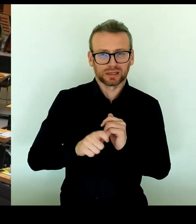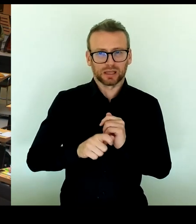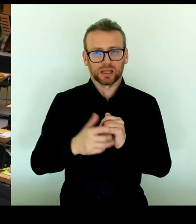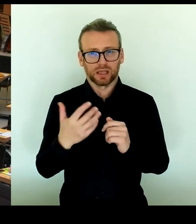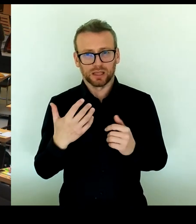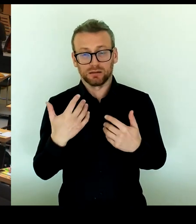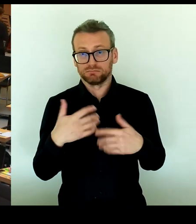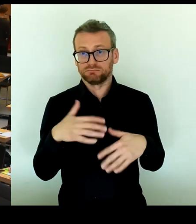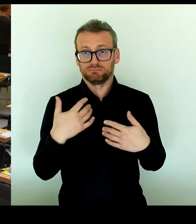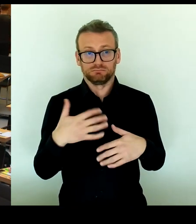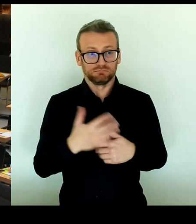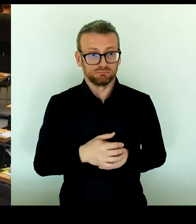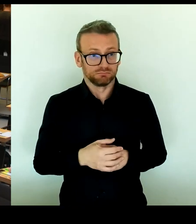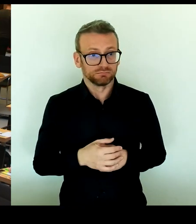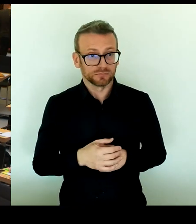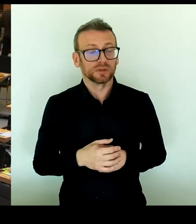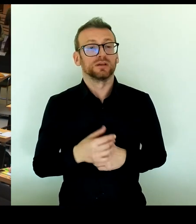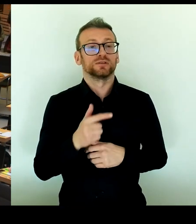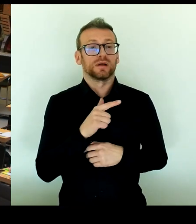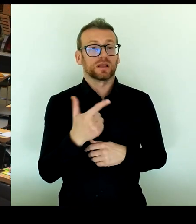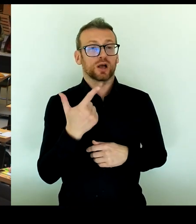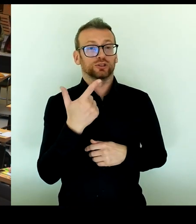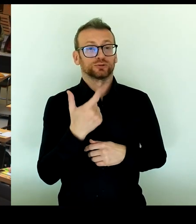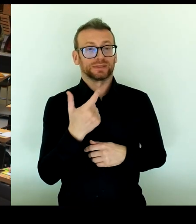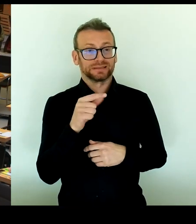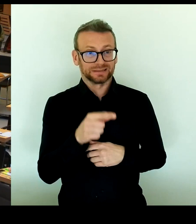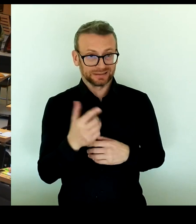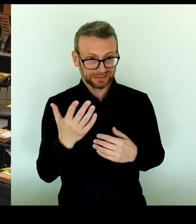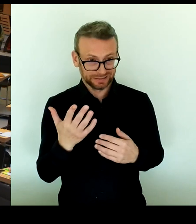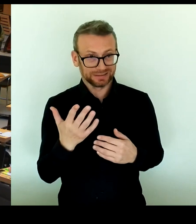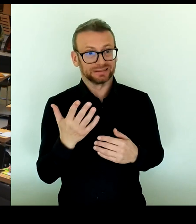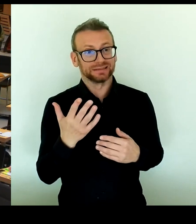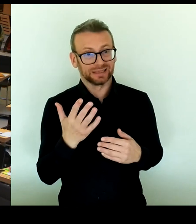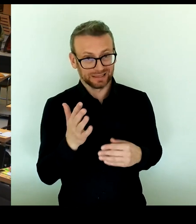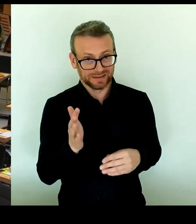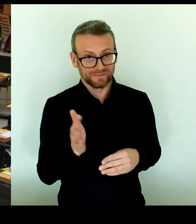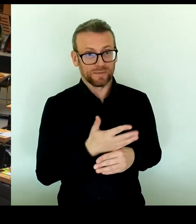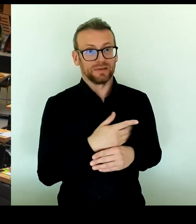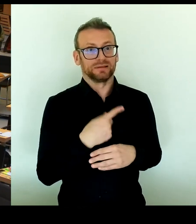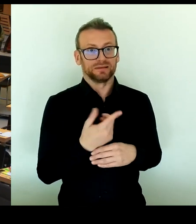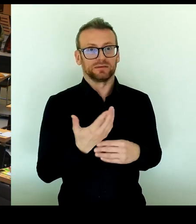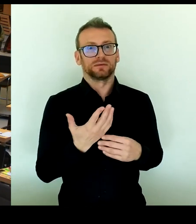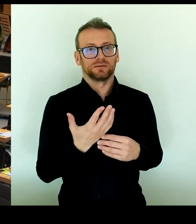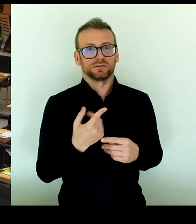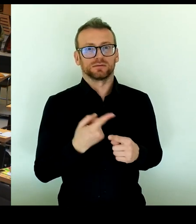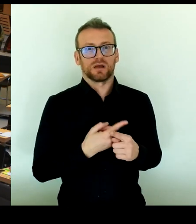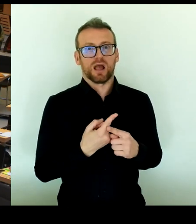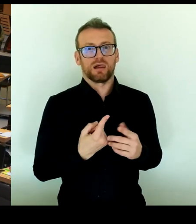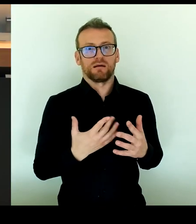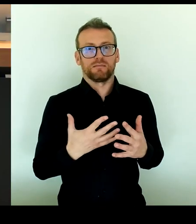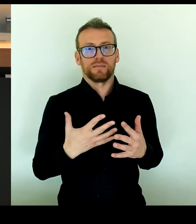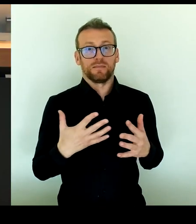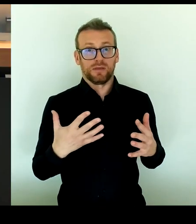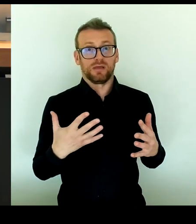Im Bericht: Vieles wurde schon gesagt, ich will mich die meisten, was der Kollege Lehmann gesagt hat anschließen, gar nicht alle